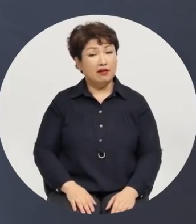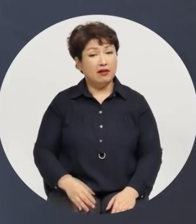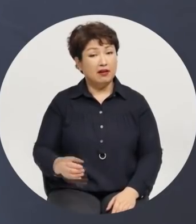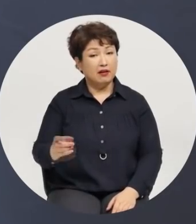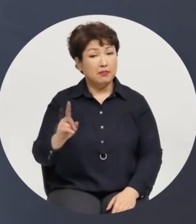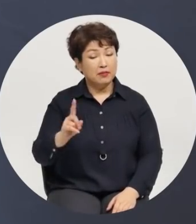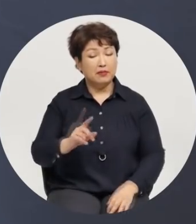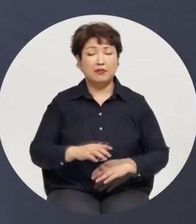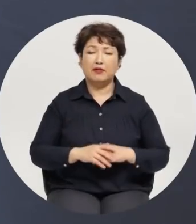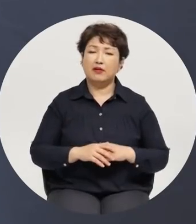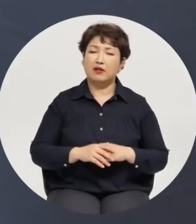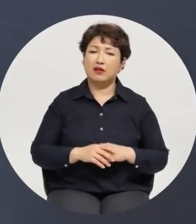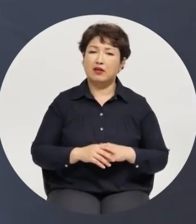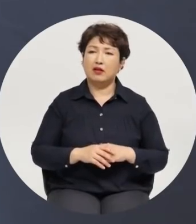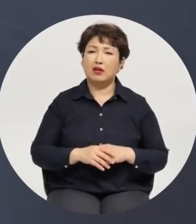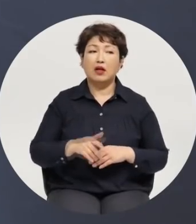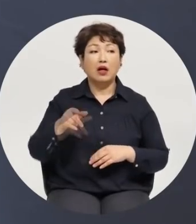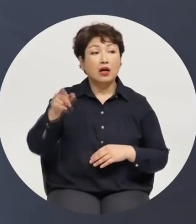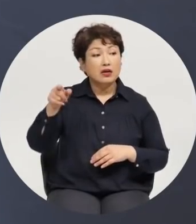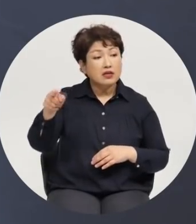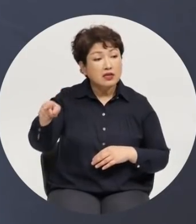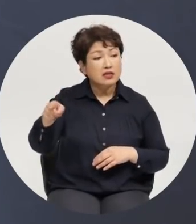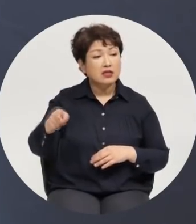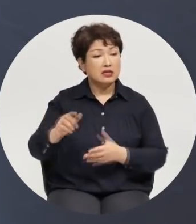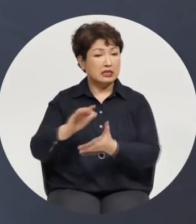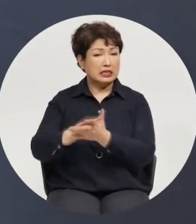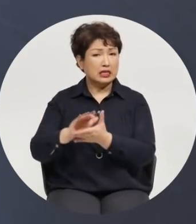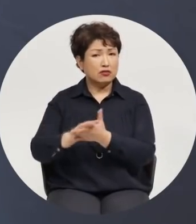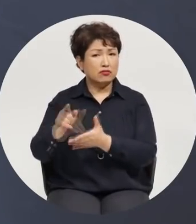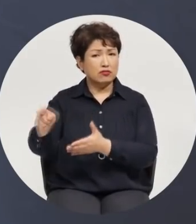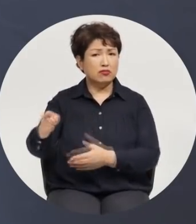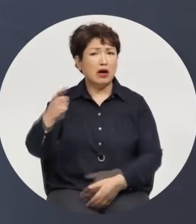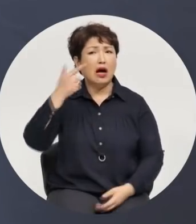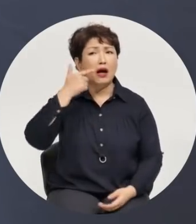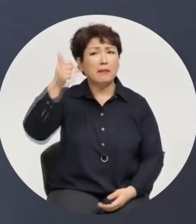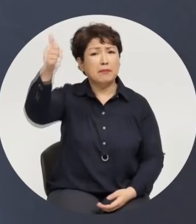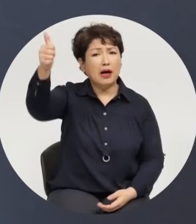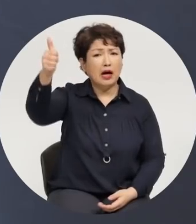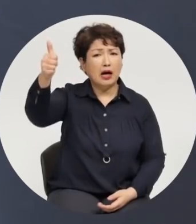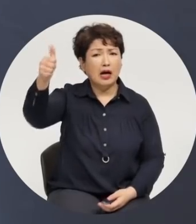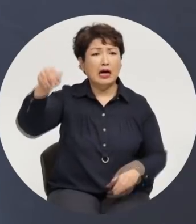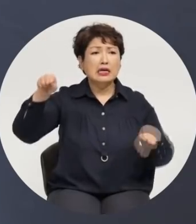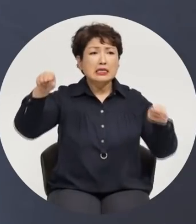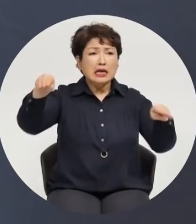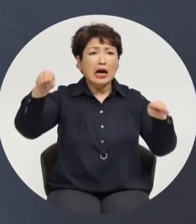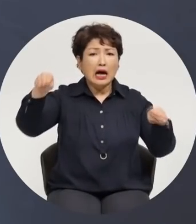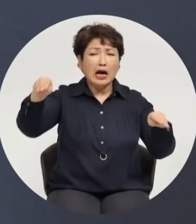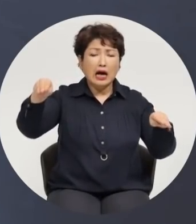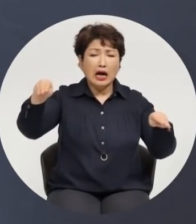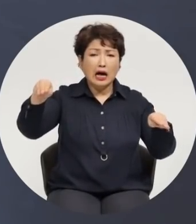아이는 어떻게 생각하냐면 '그 아이의 집은 아빠 차가 우리 아빠 차보다 좋지 않아도